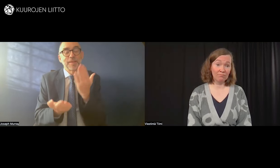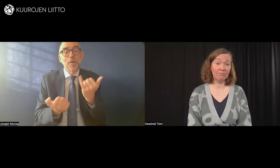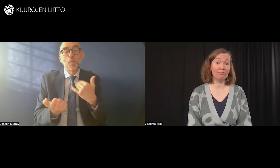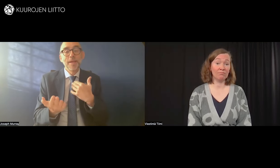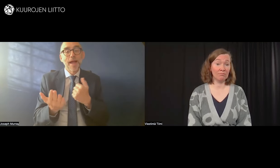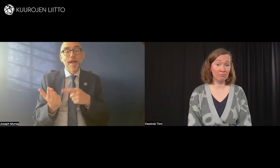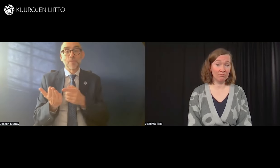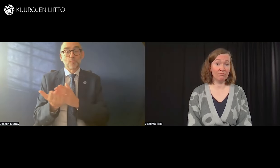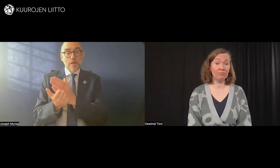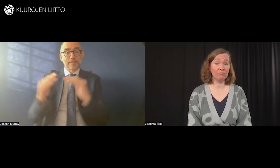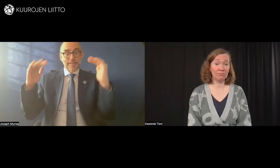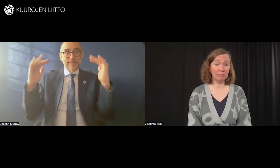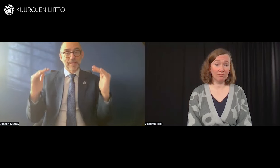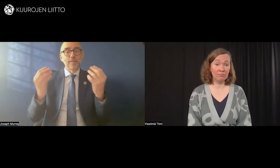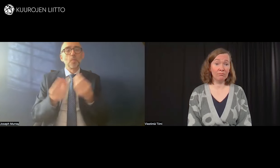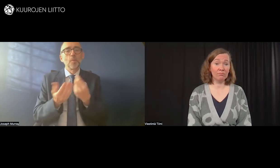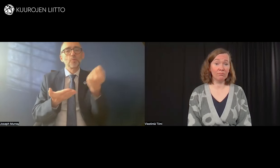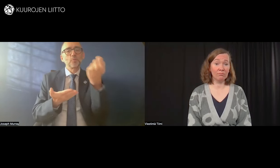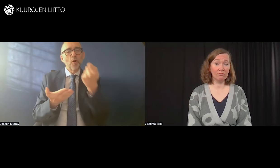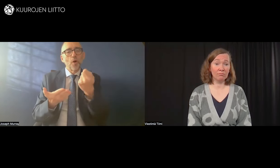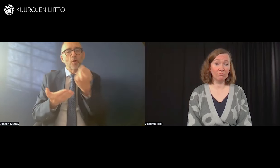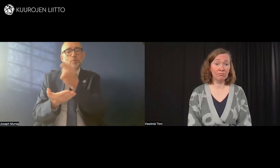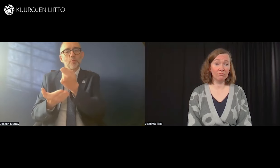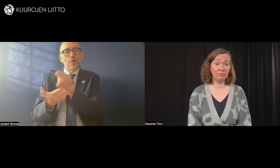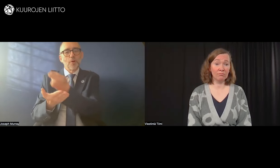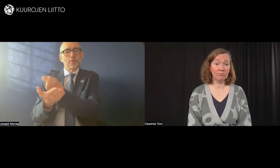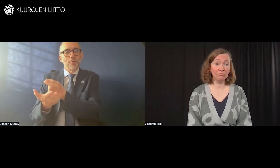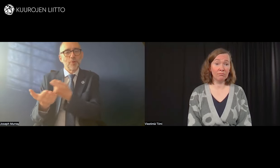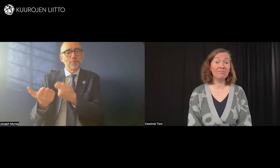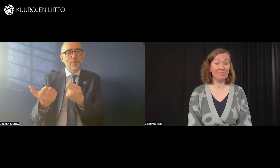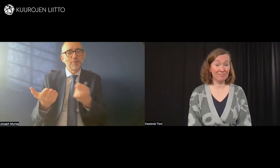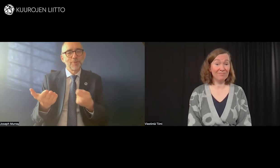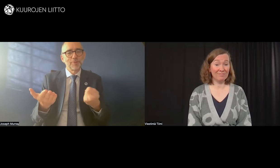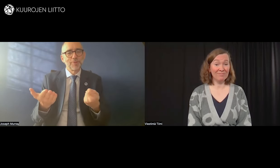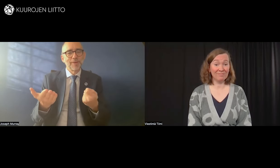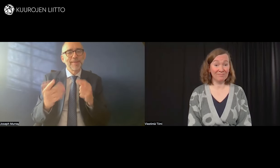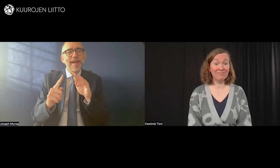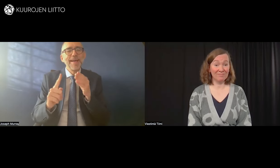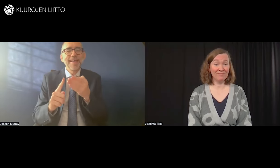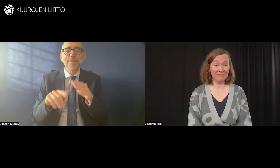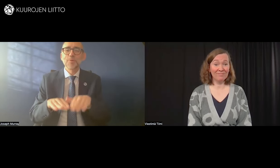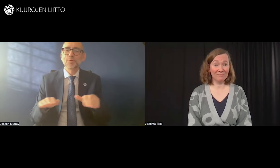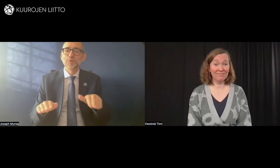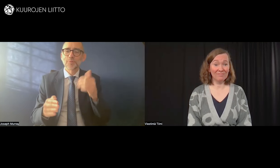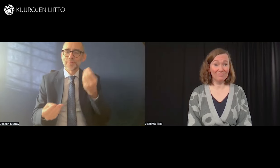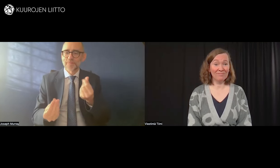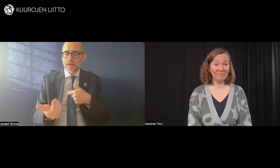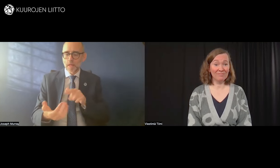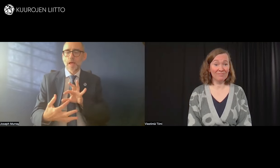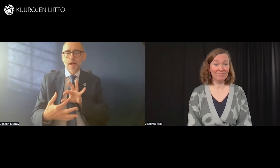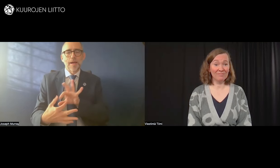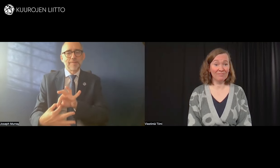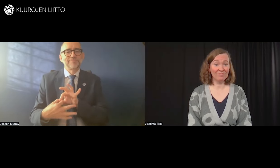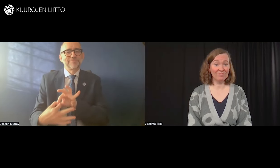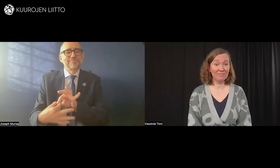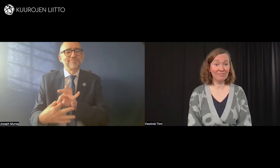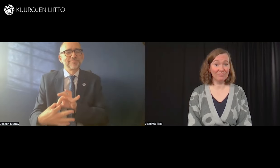Tämän takia julistus on kuvitettu, jotta lapset voisivat samaistua siihen.